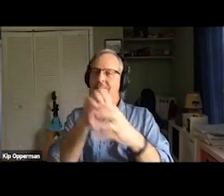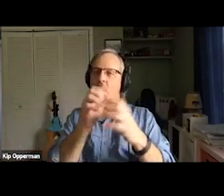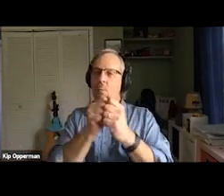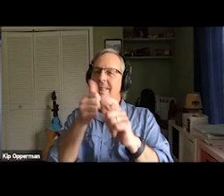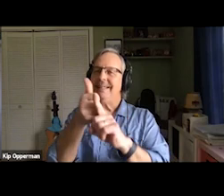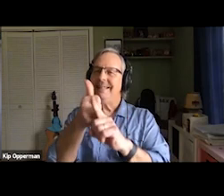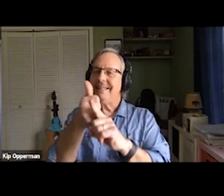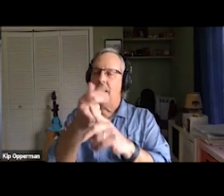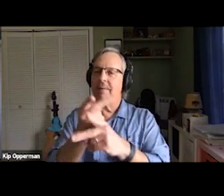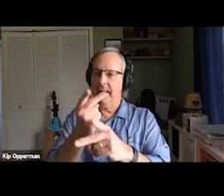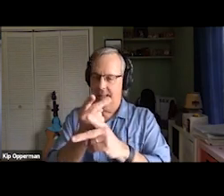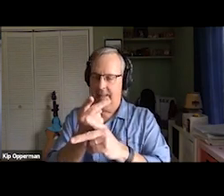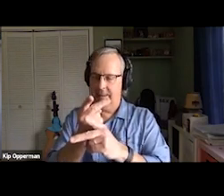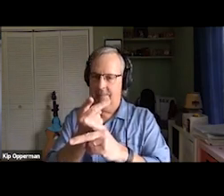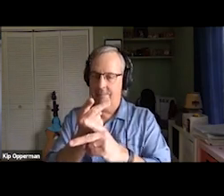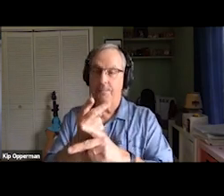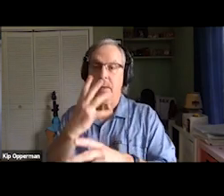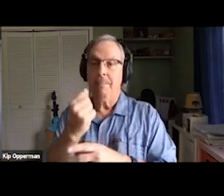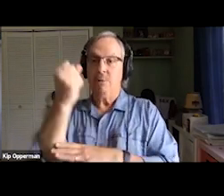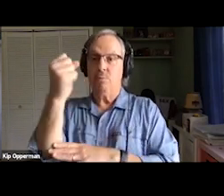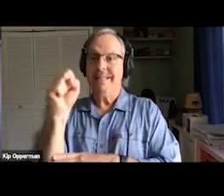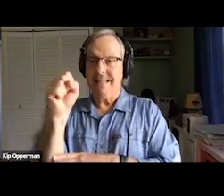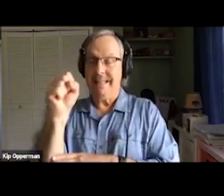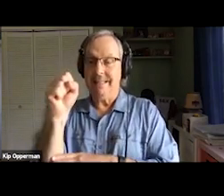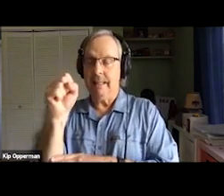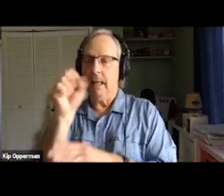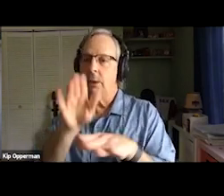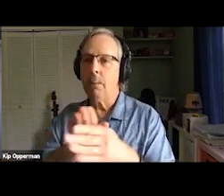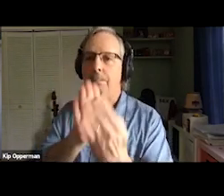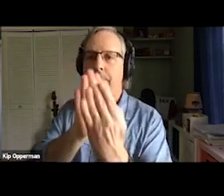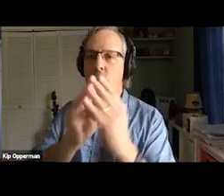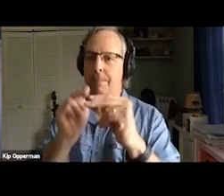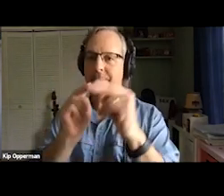Es resiliencia por compasión, es un enfoque para construir esa resiliencia